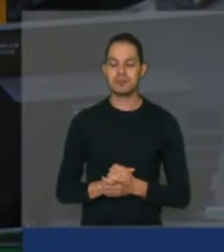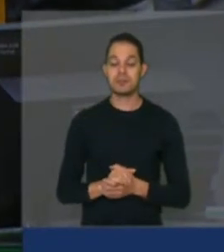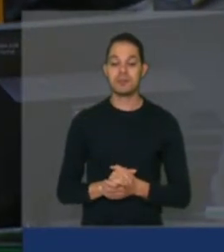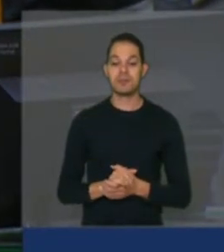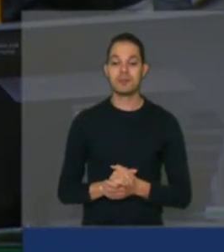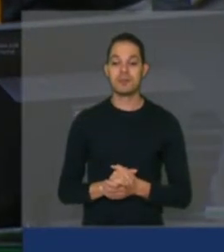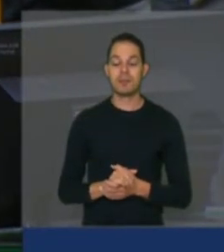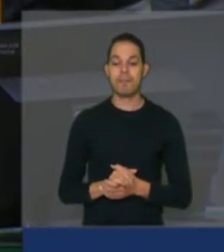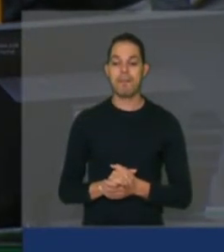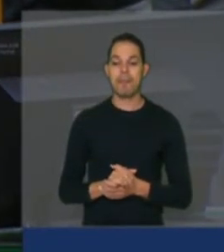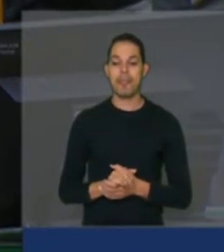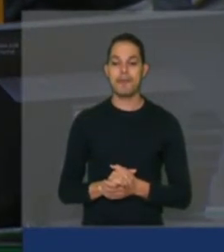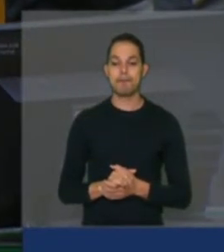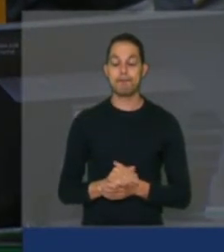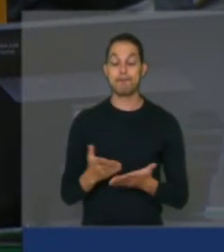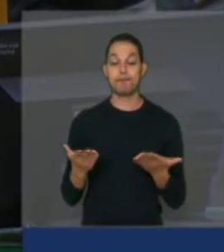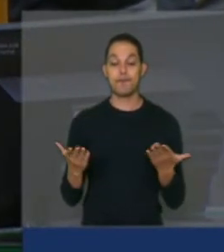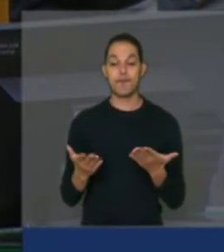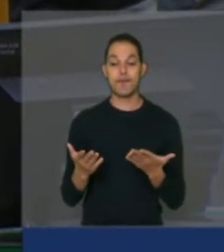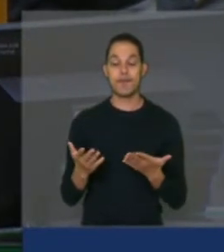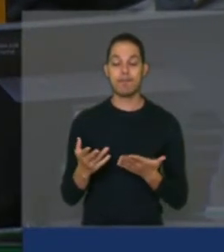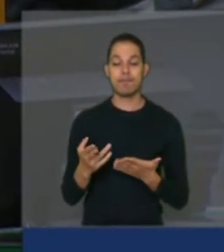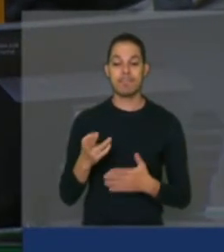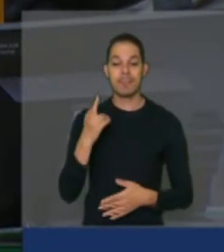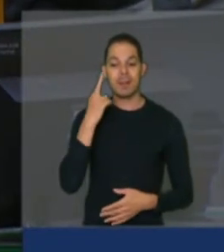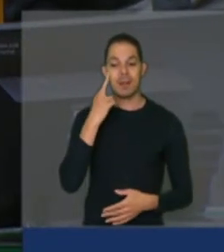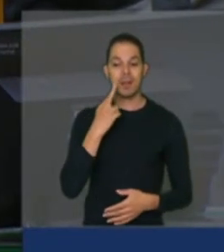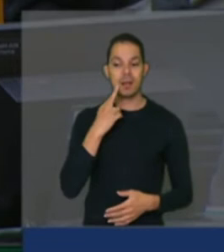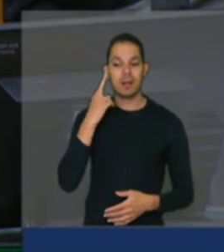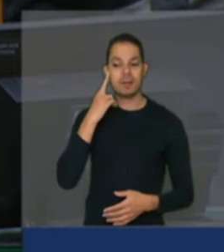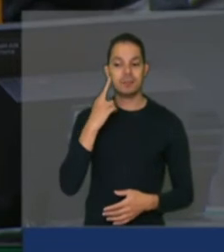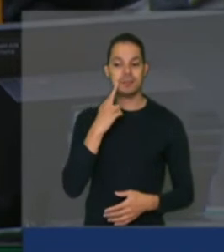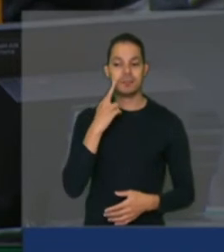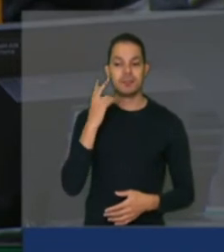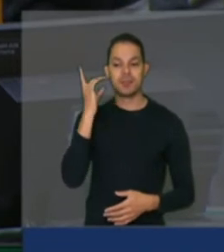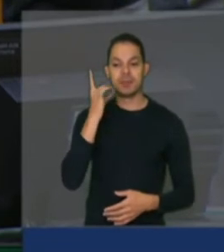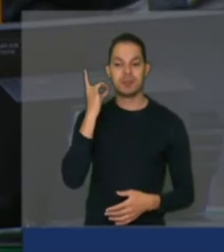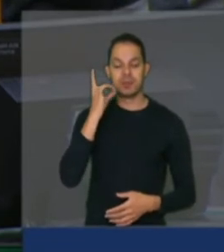AGORA A RONDÔNIA, COM O DEPUTADO CORONEL CRISÓSTOMO. DEPUTADA... NÃO ESTANDO,